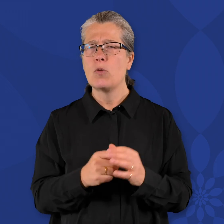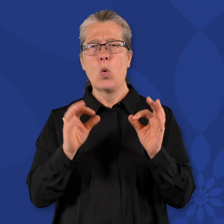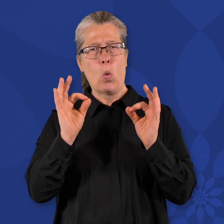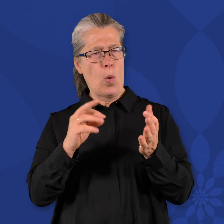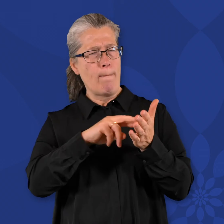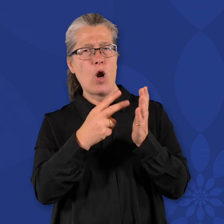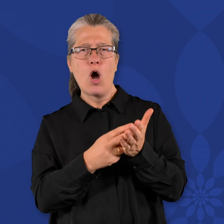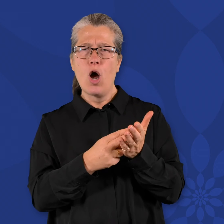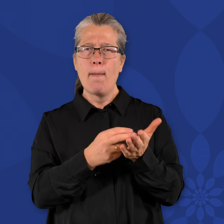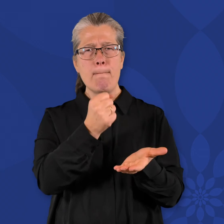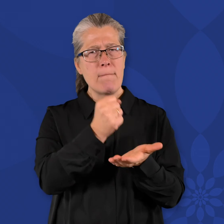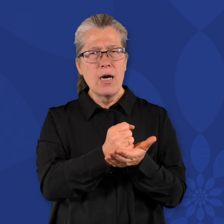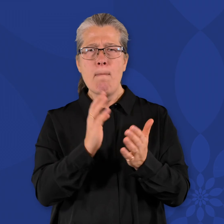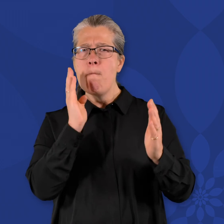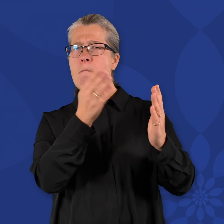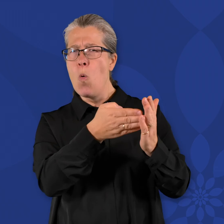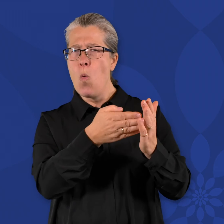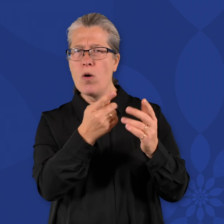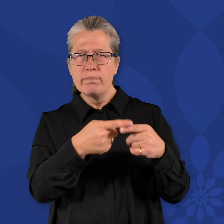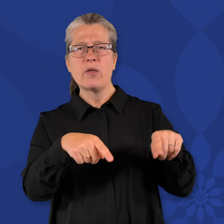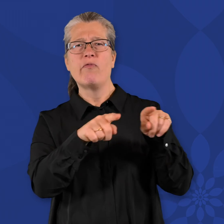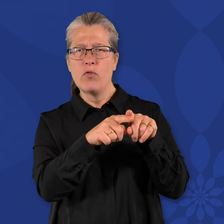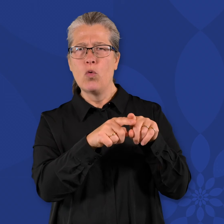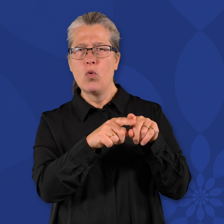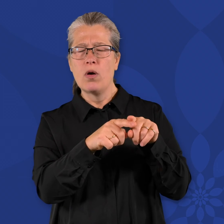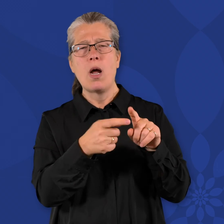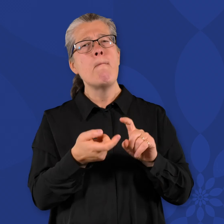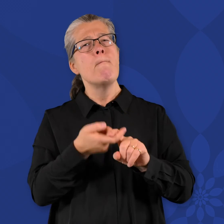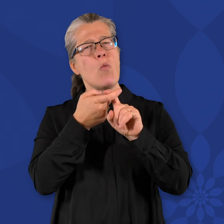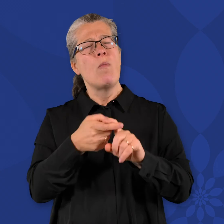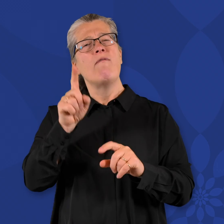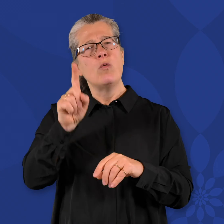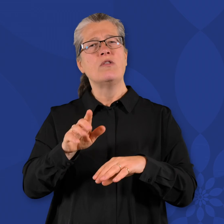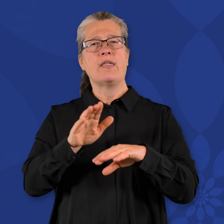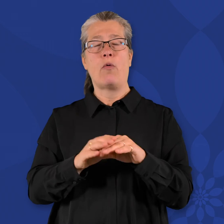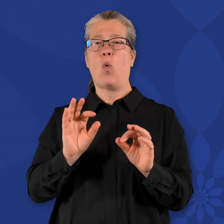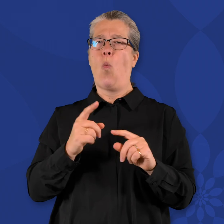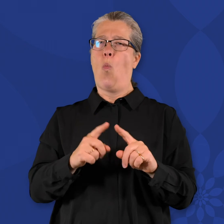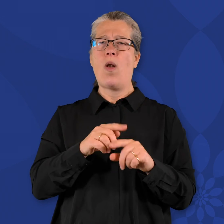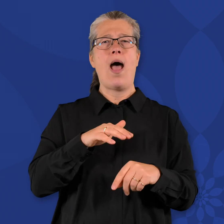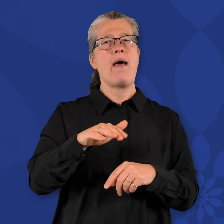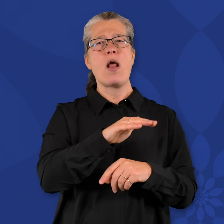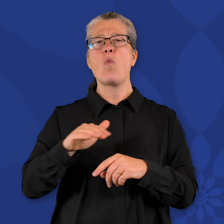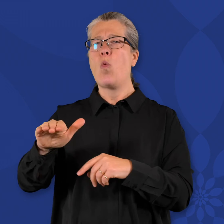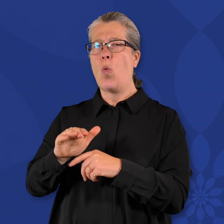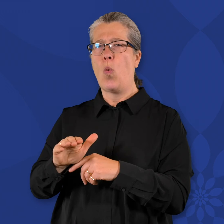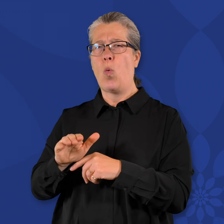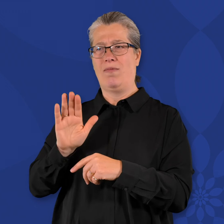Hur de mål som fastställs i planen genomförs beror i huvudsak på situationen i de olika -